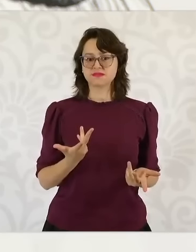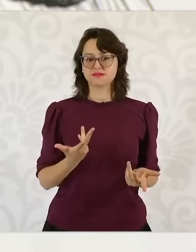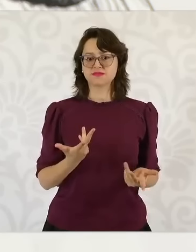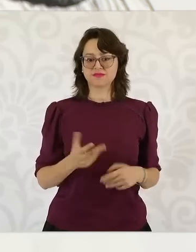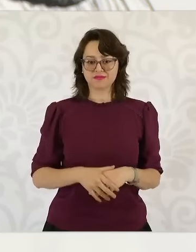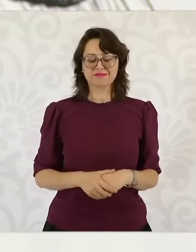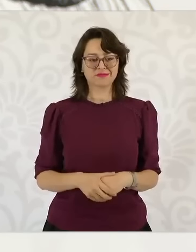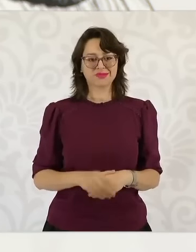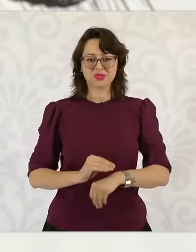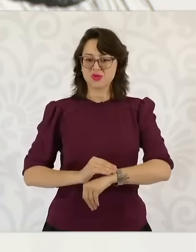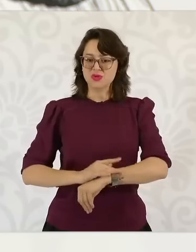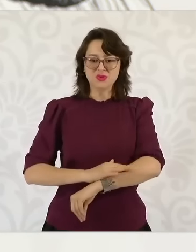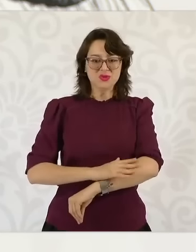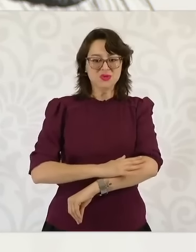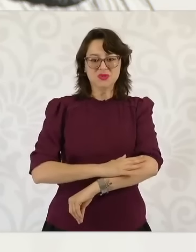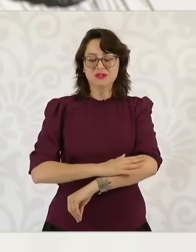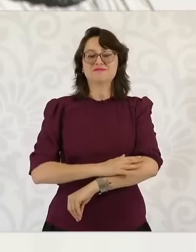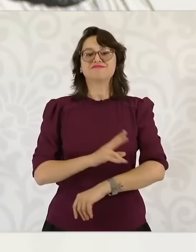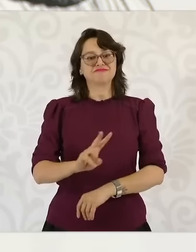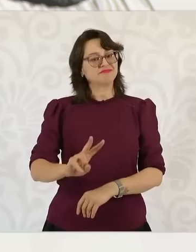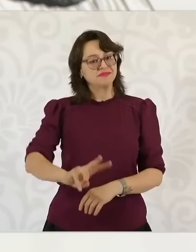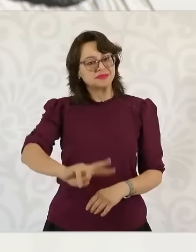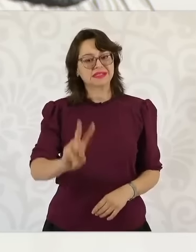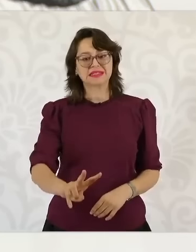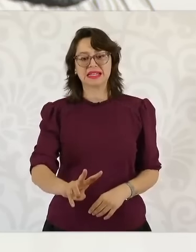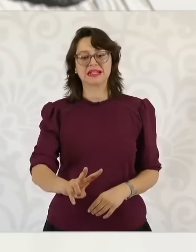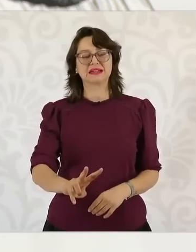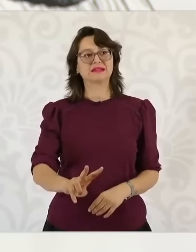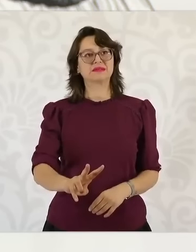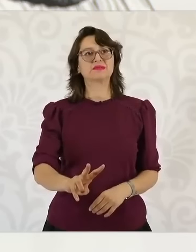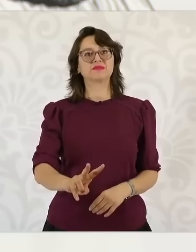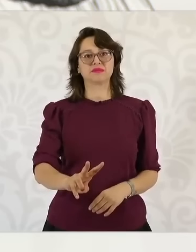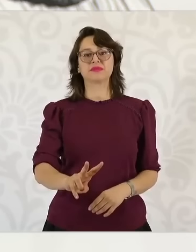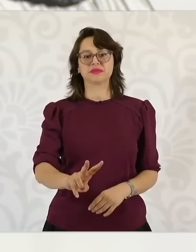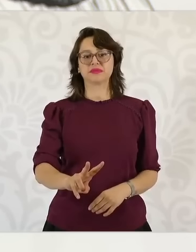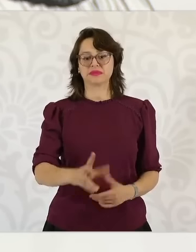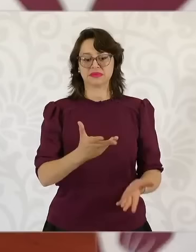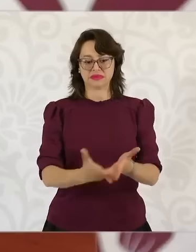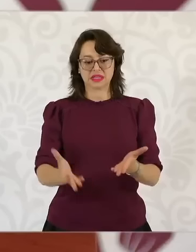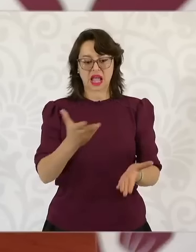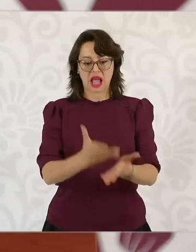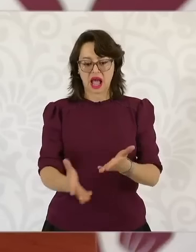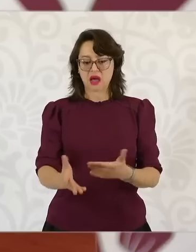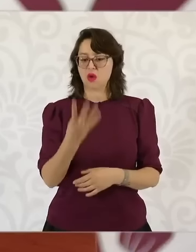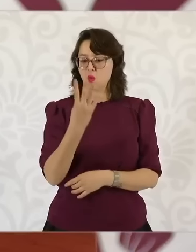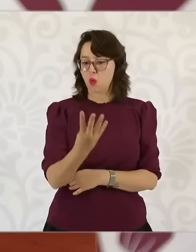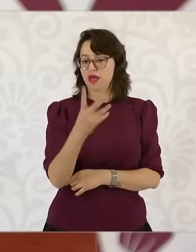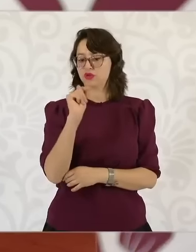convencida que si algo devolvió la cuarta transformación al pueblo de méxico es su